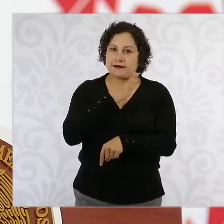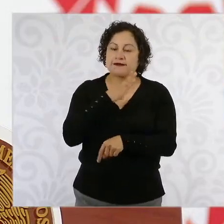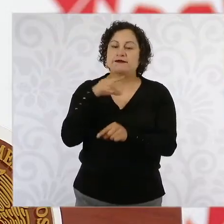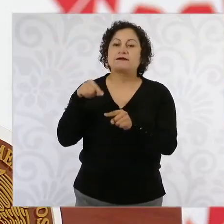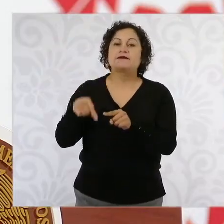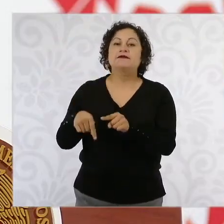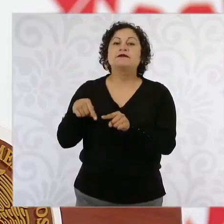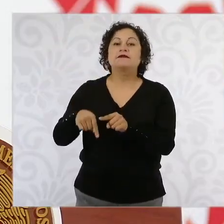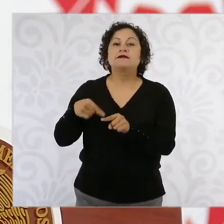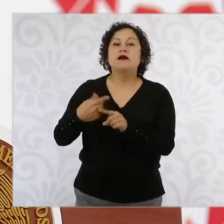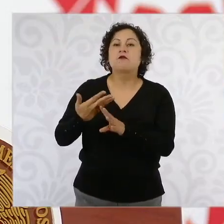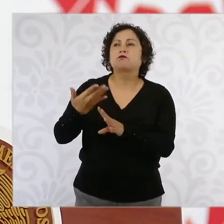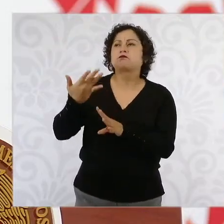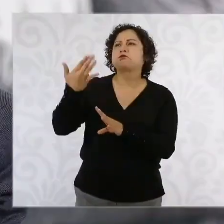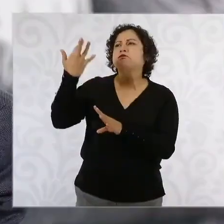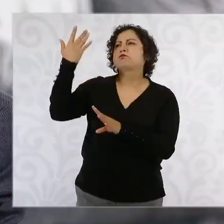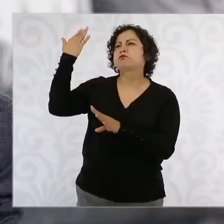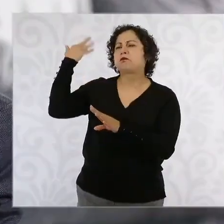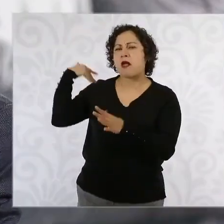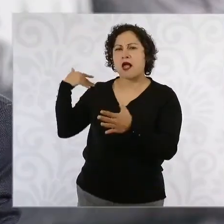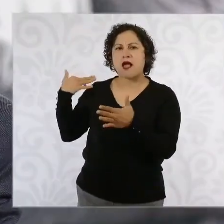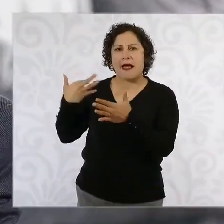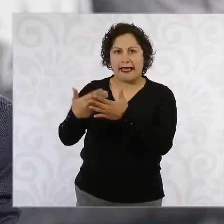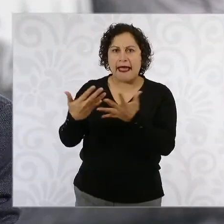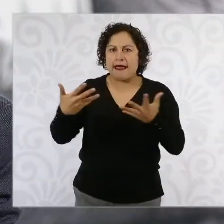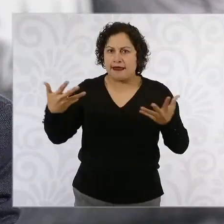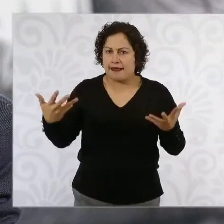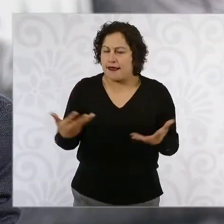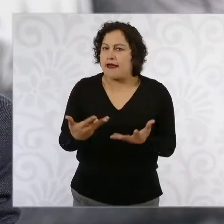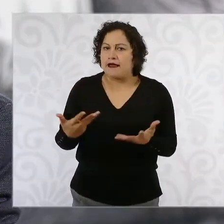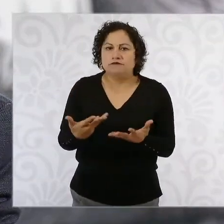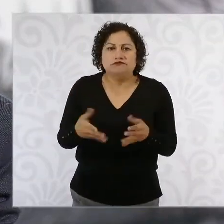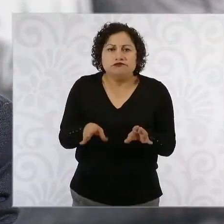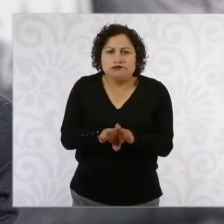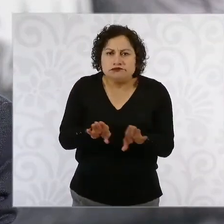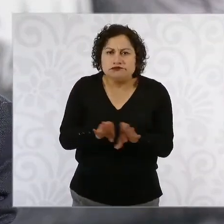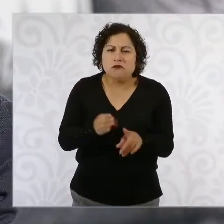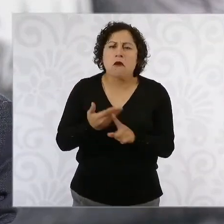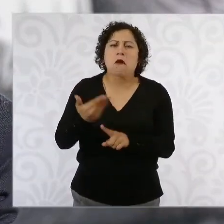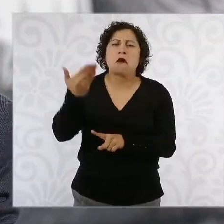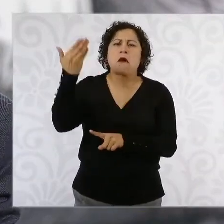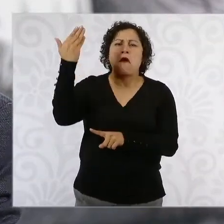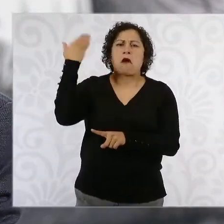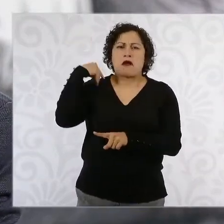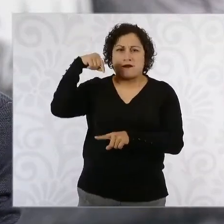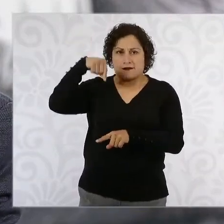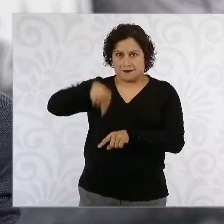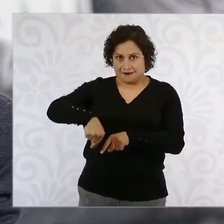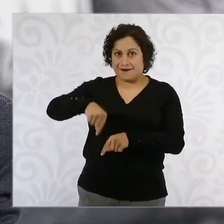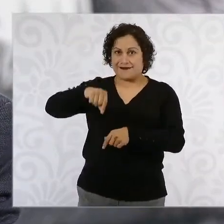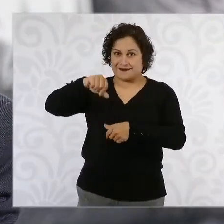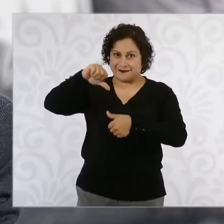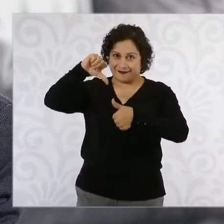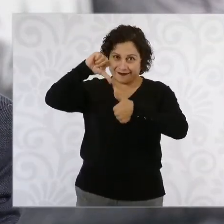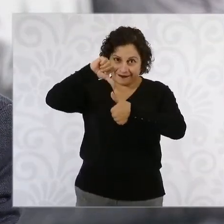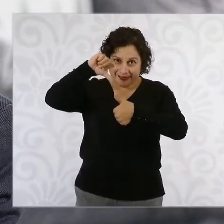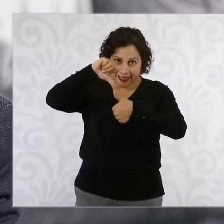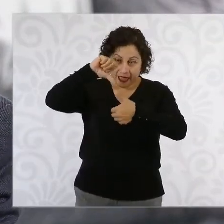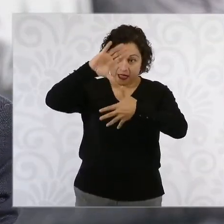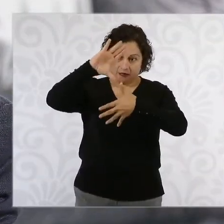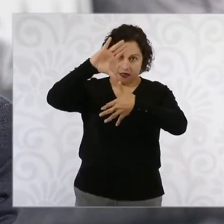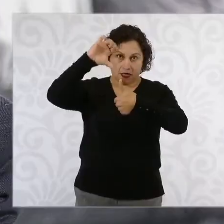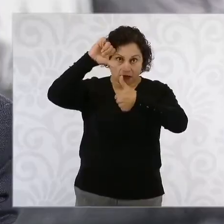humanos que habitaban en en el en esta parte del continente en el territorio que ahora es México